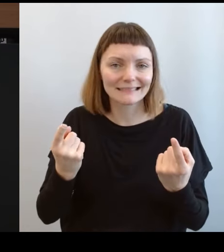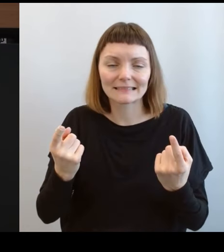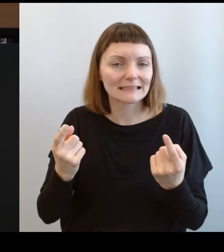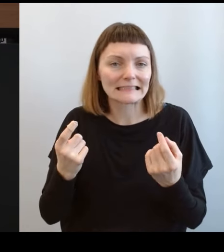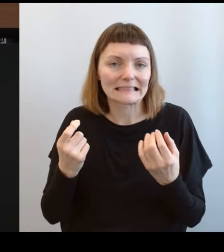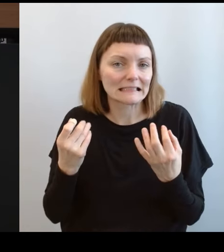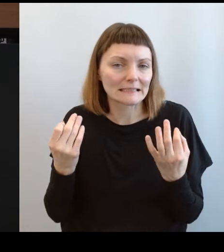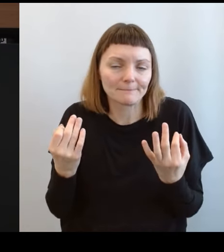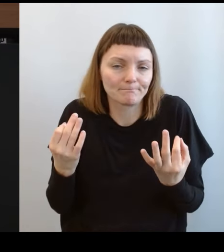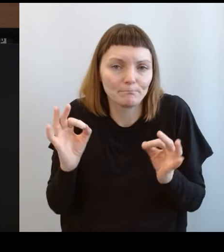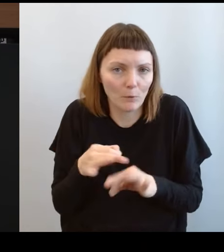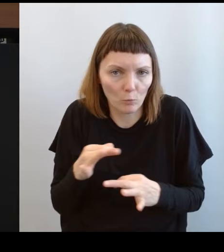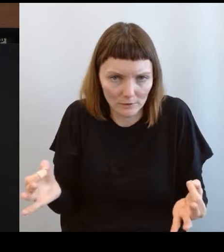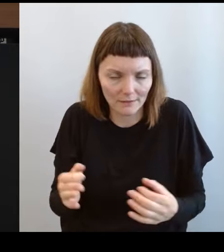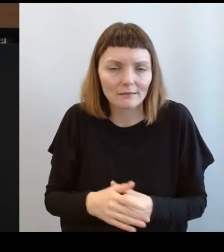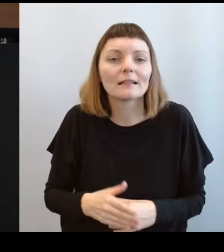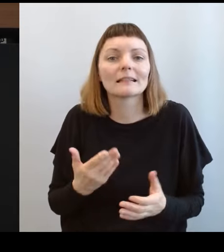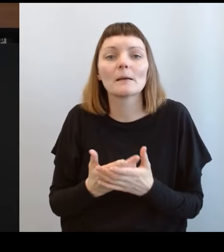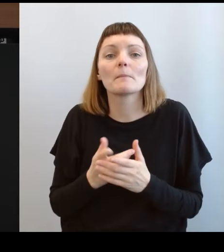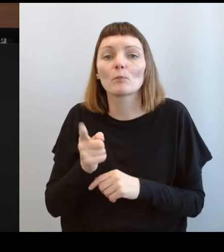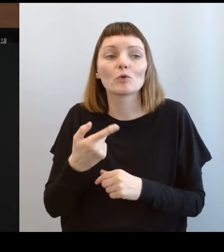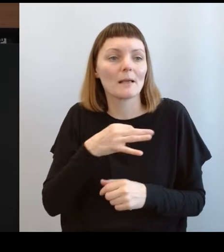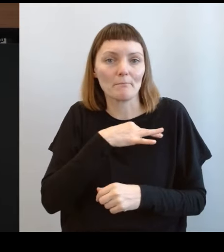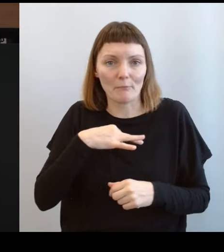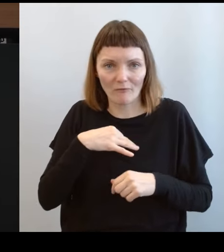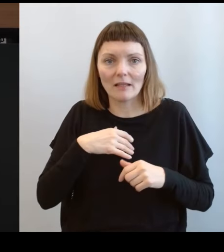Missbräuche zu hindern.(Beifall) Was die Indexmietverträge